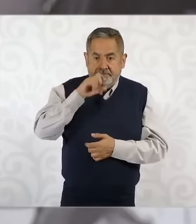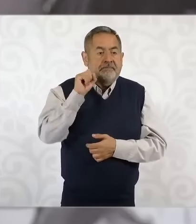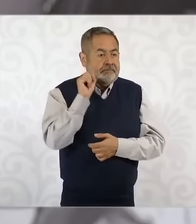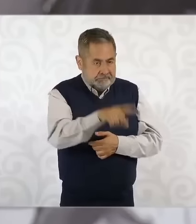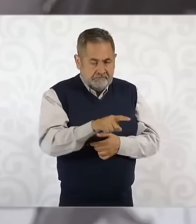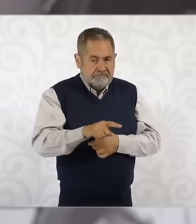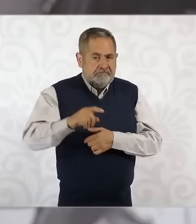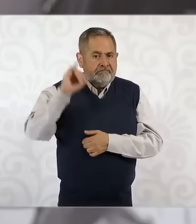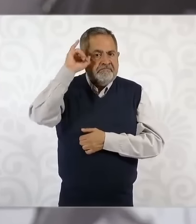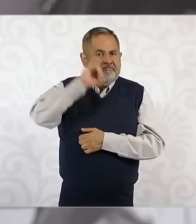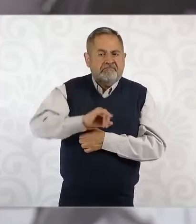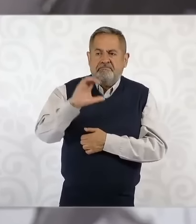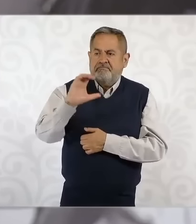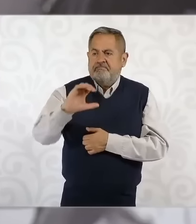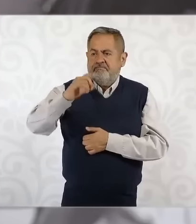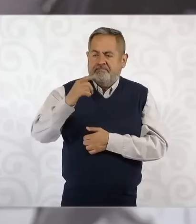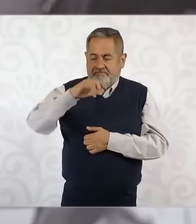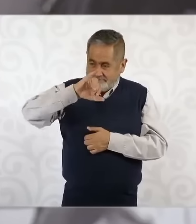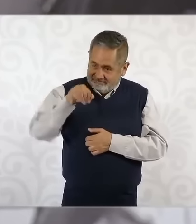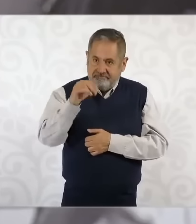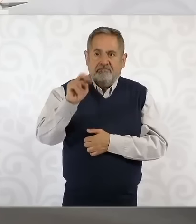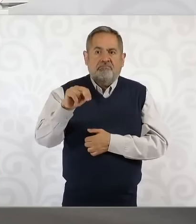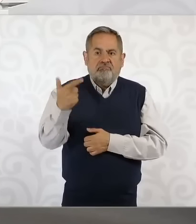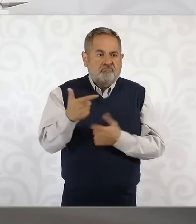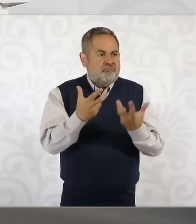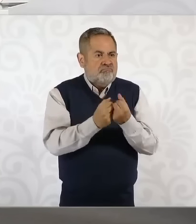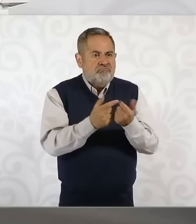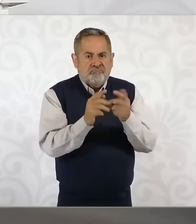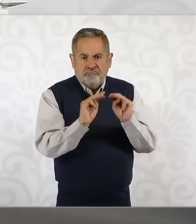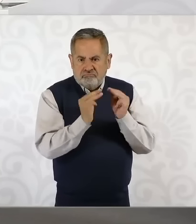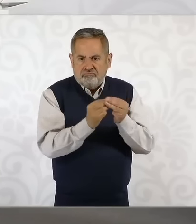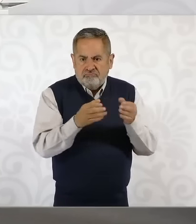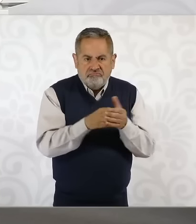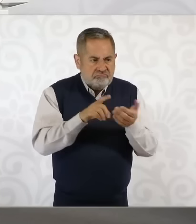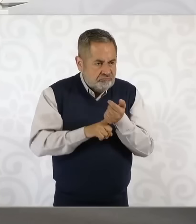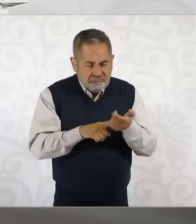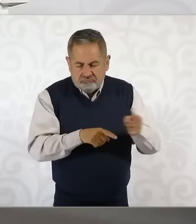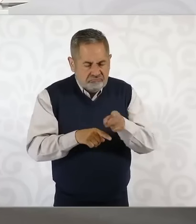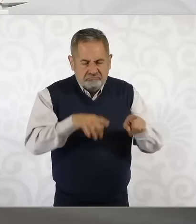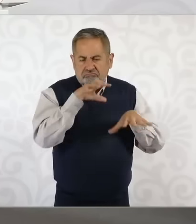Jalisco Nueva Generación y objetivo prioritario en la entidad en un operativo desarrollado por